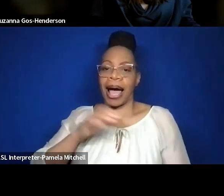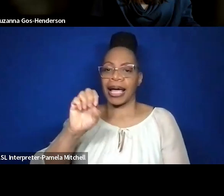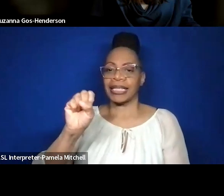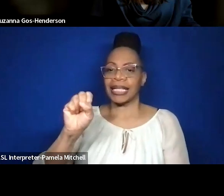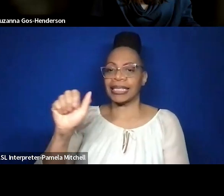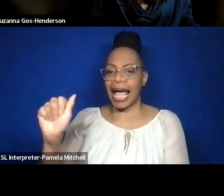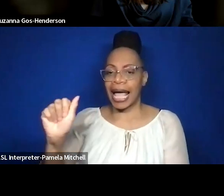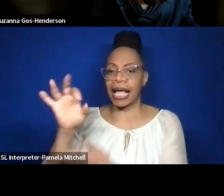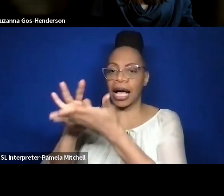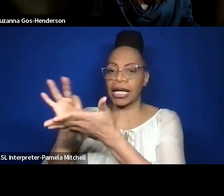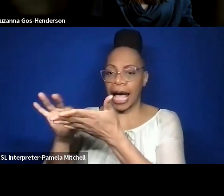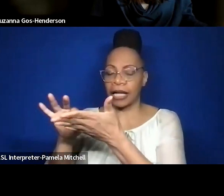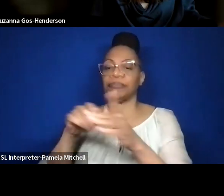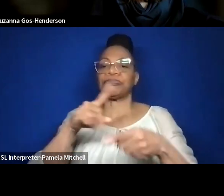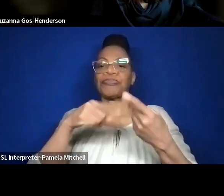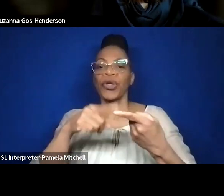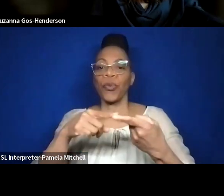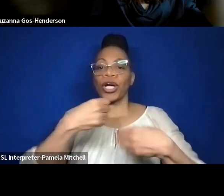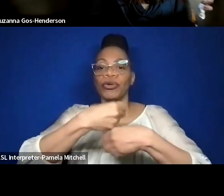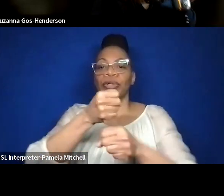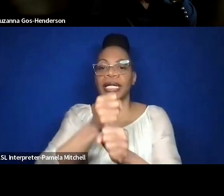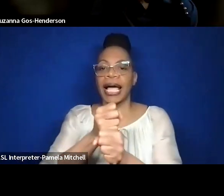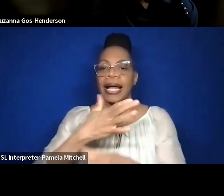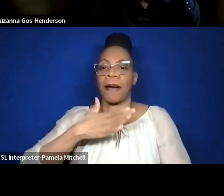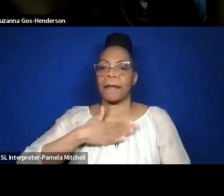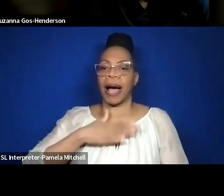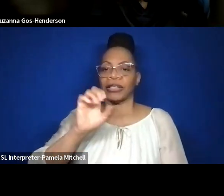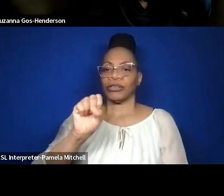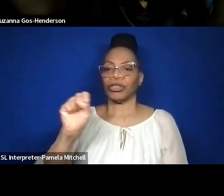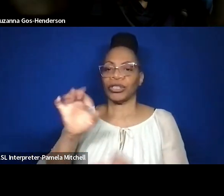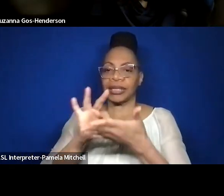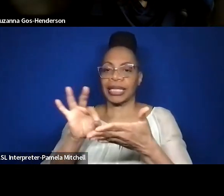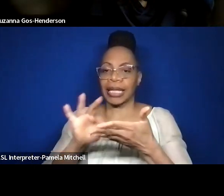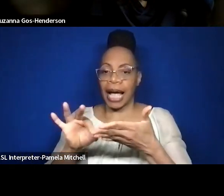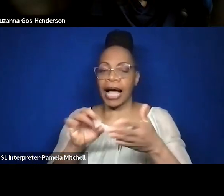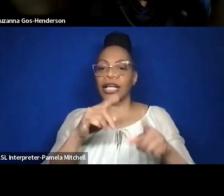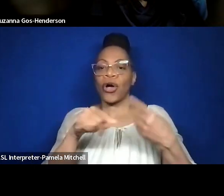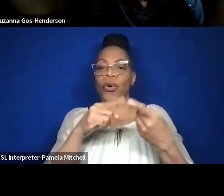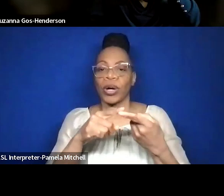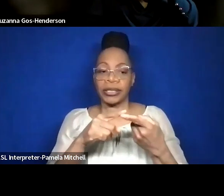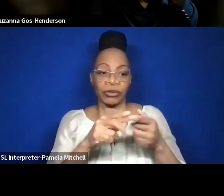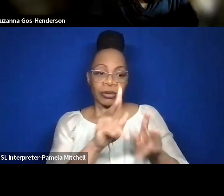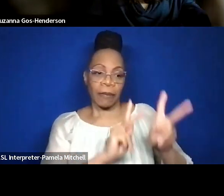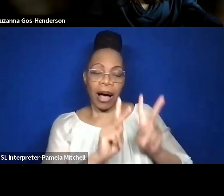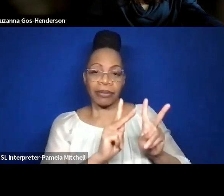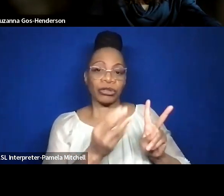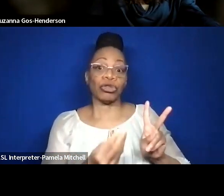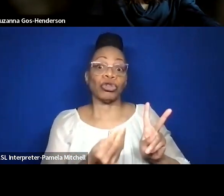[Jarita] Cuando se trata de crear una cuenta de Mi Seguridad Social, aunque sabemos que para muchas de las poblaciones, hay muchos desafíos.